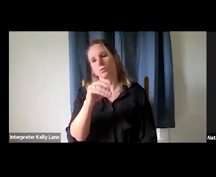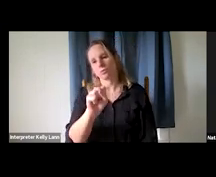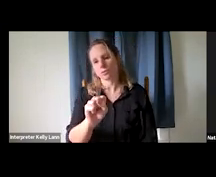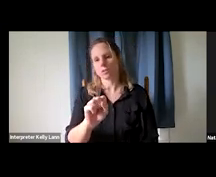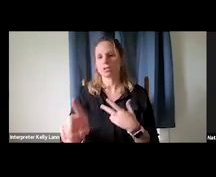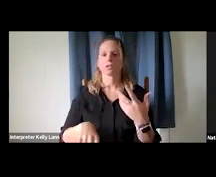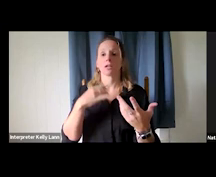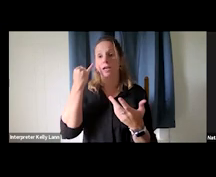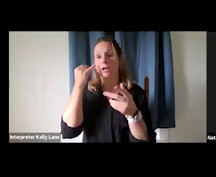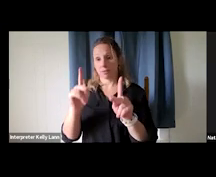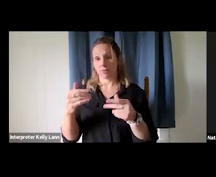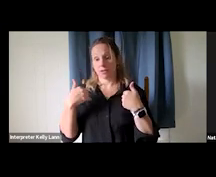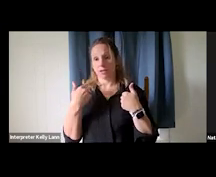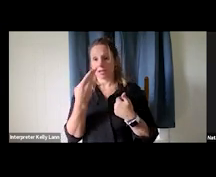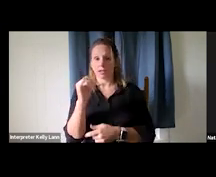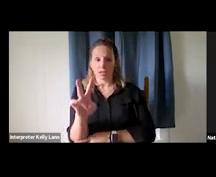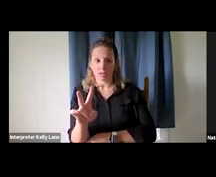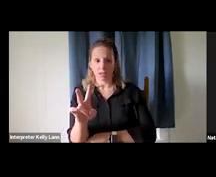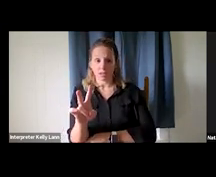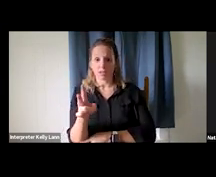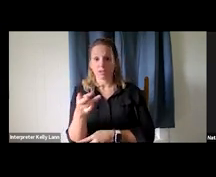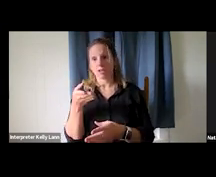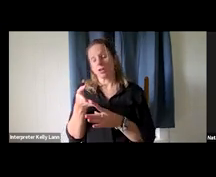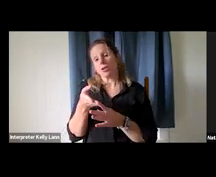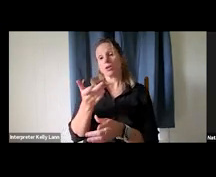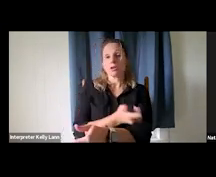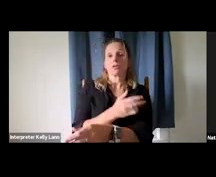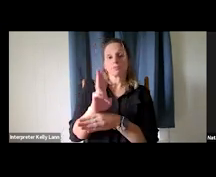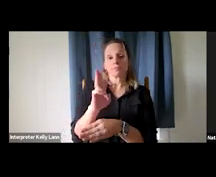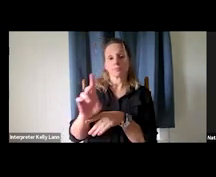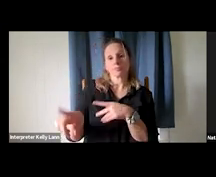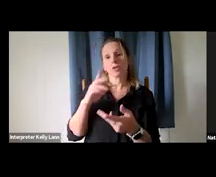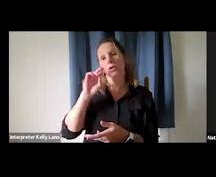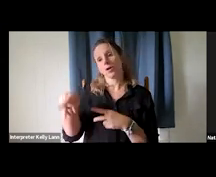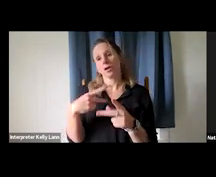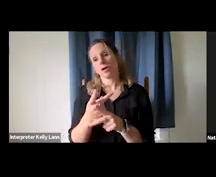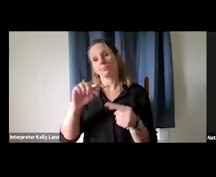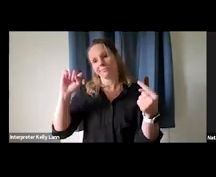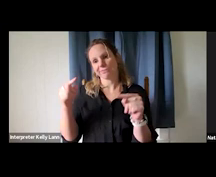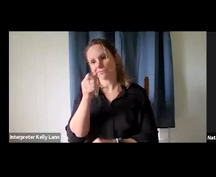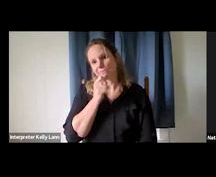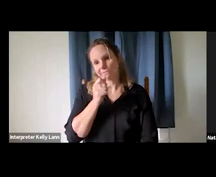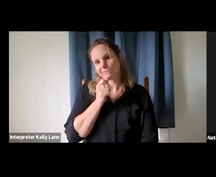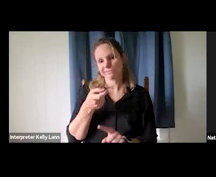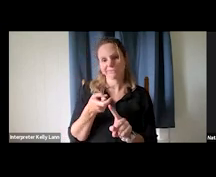si alguien adquirió el VIH por el consumo de drogas o sufrió cualquier tipo de lesión en un accidente